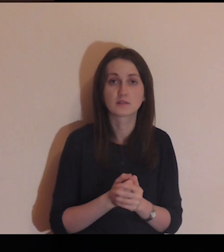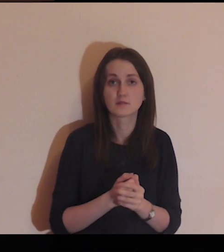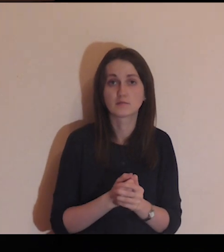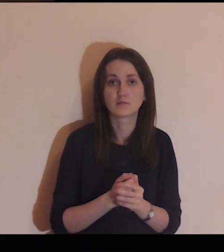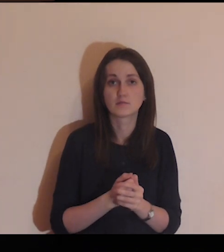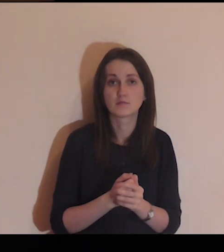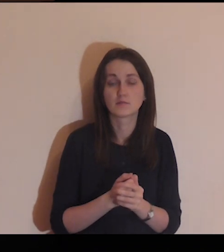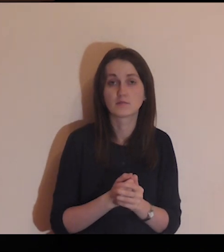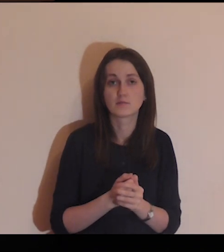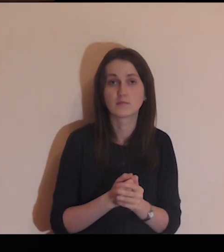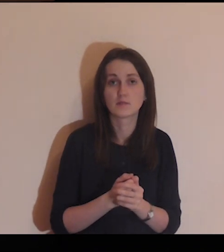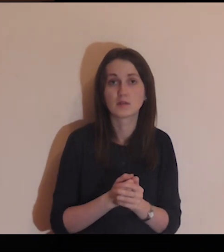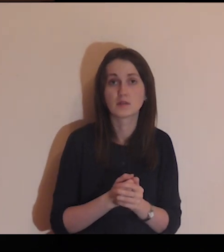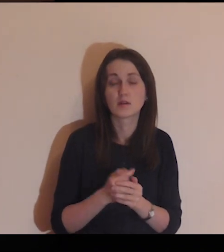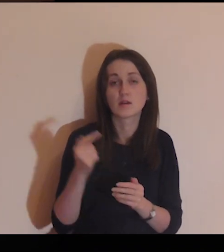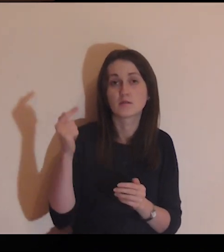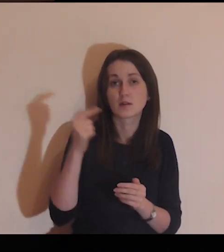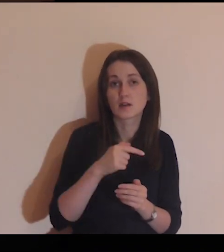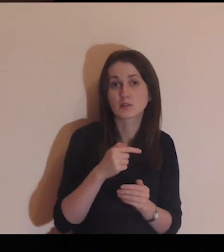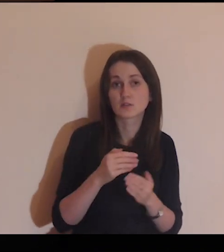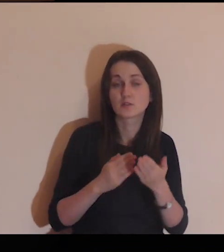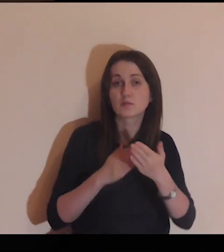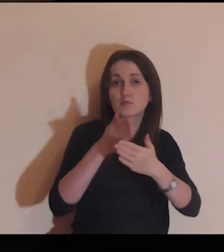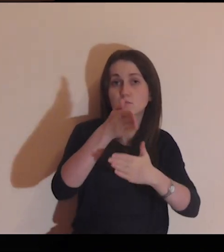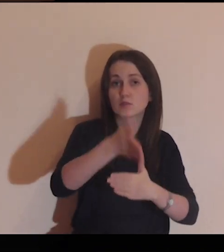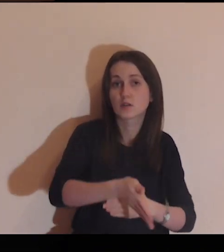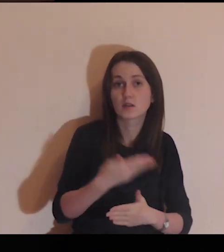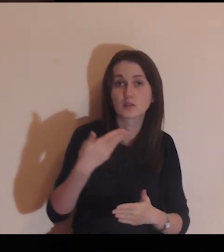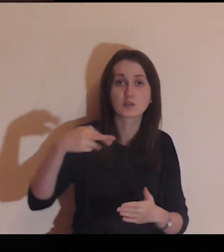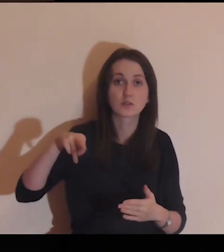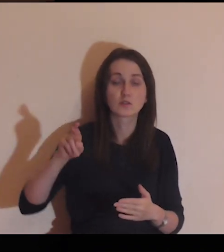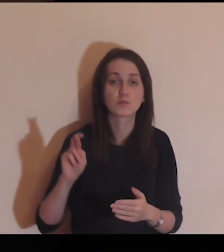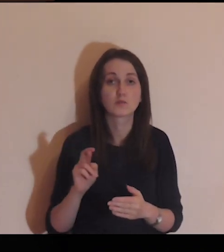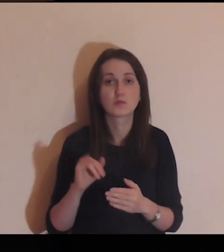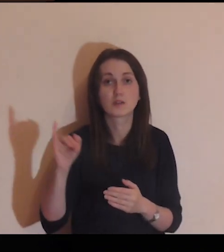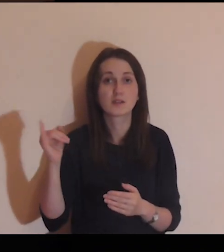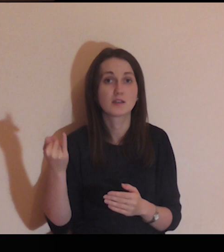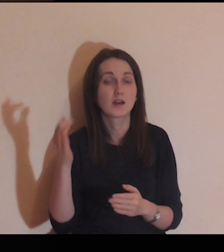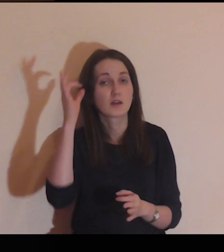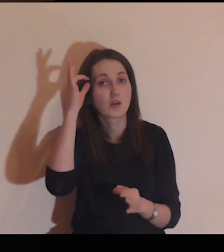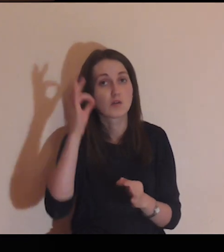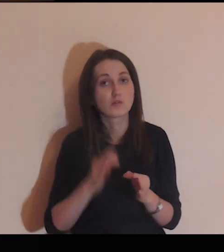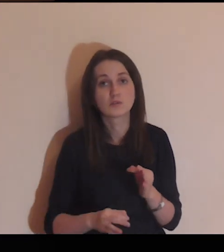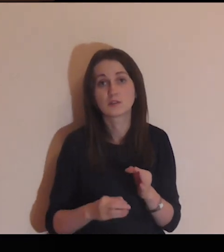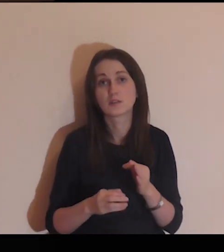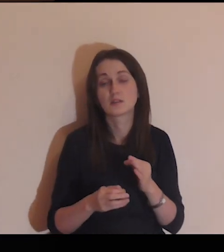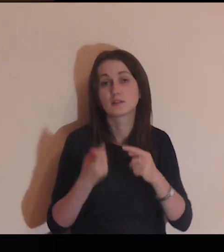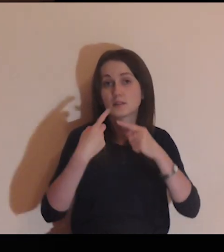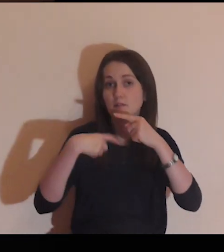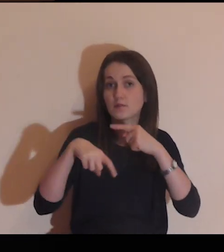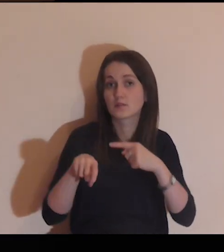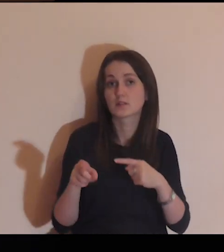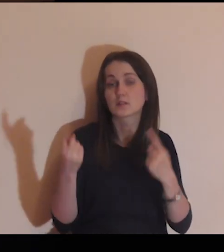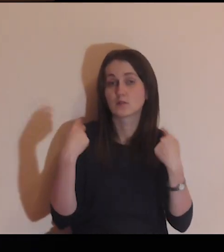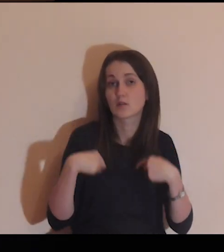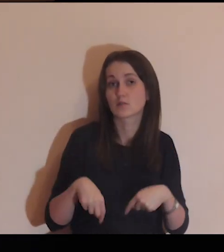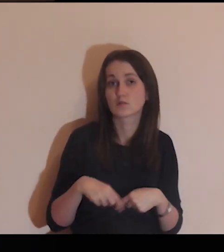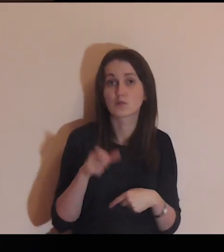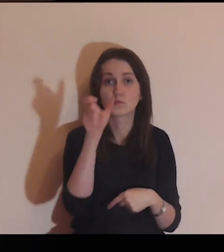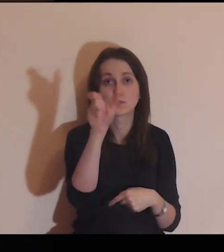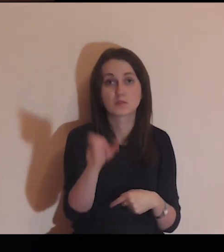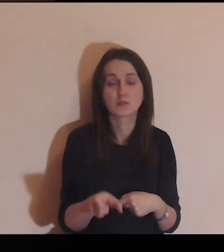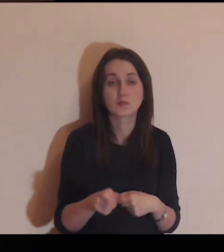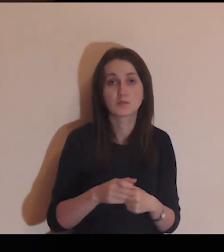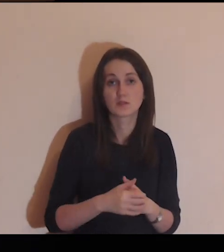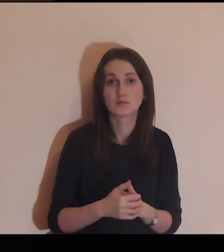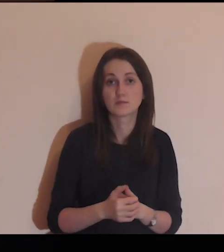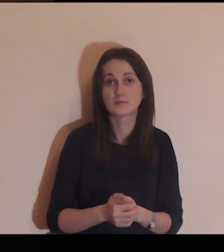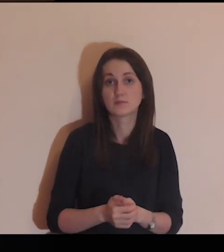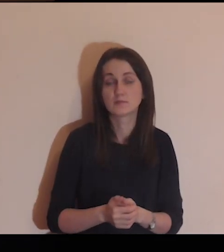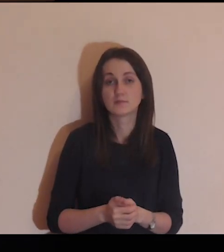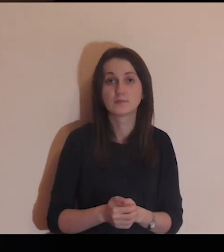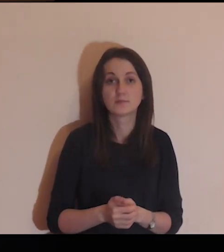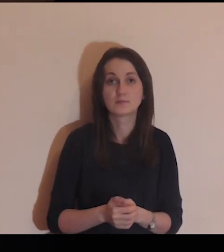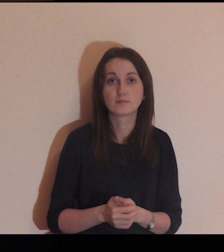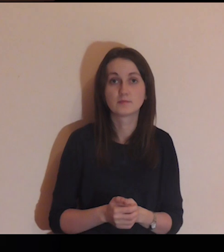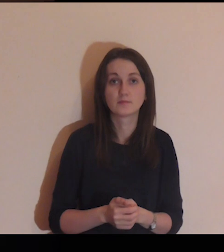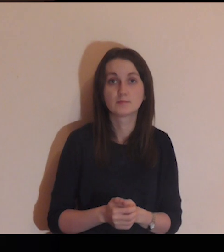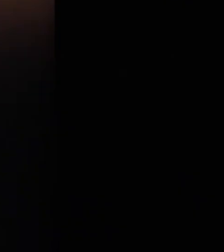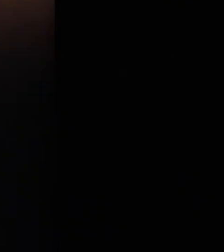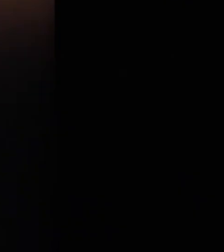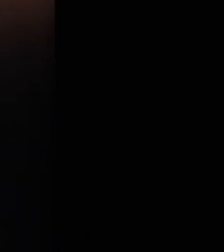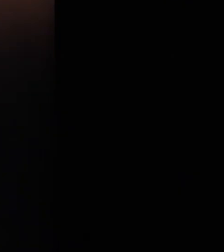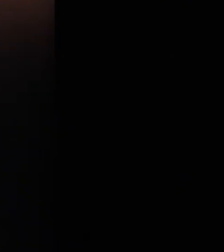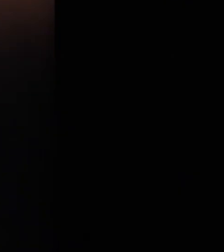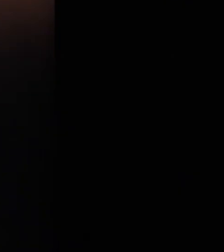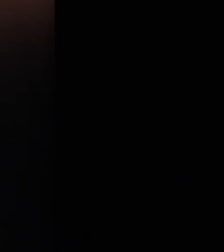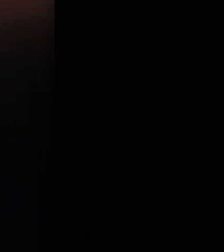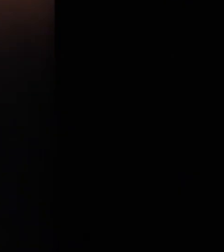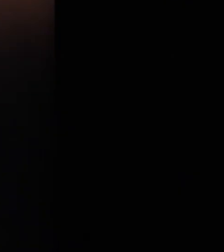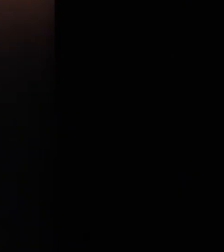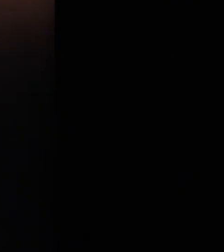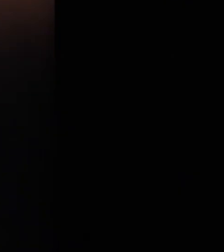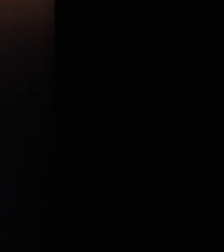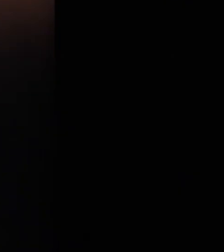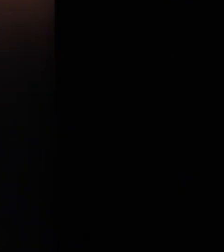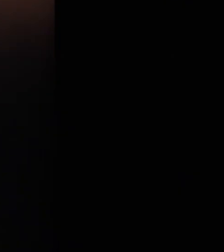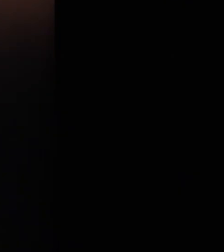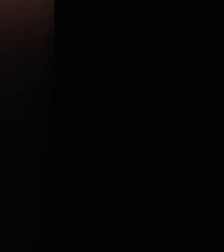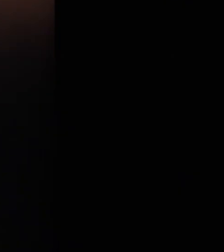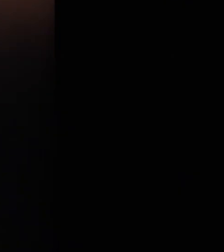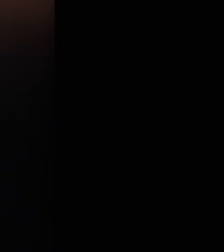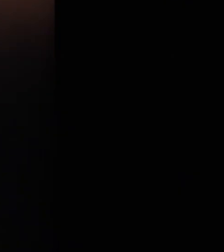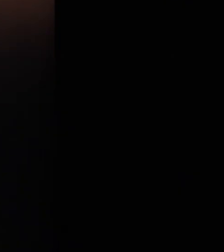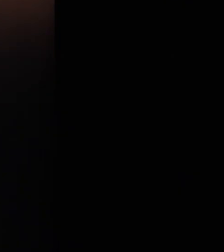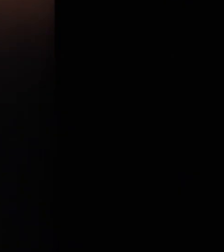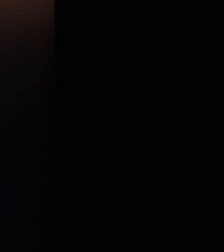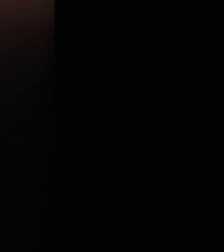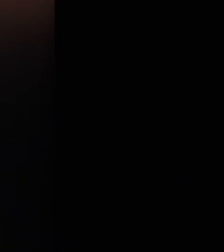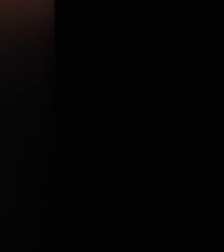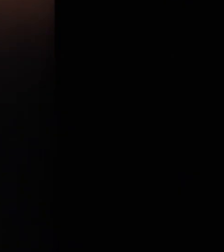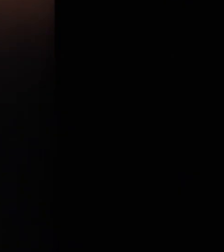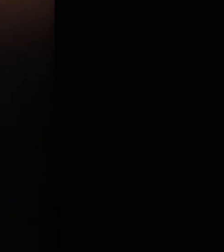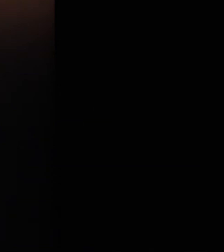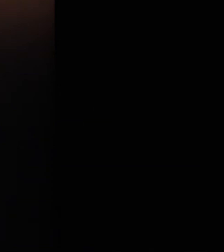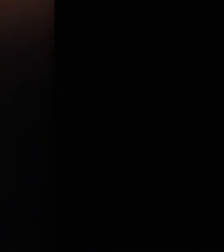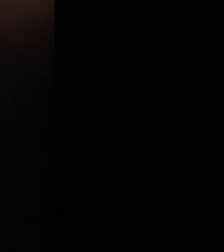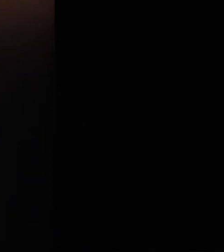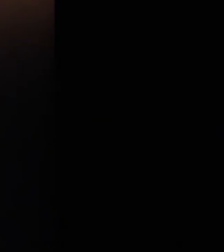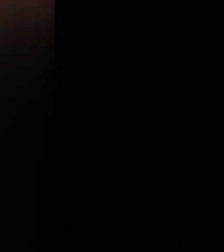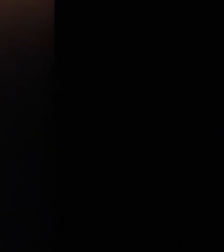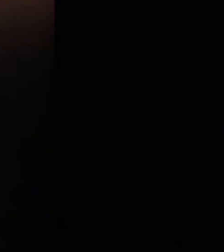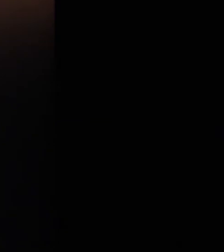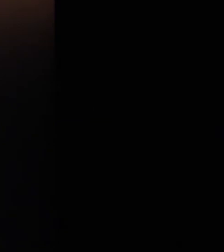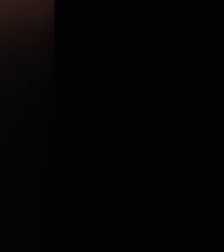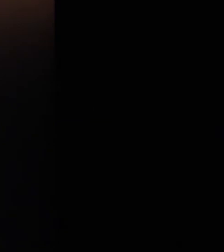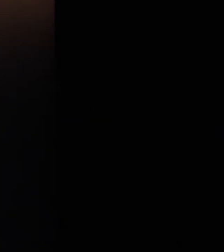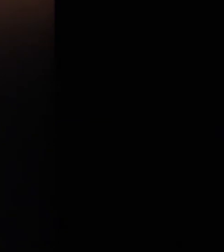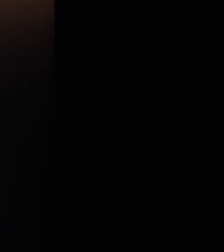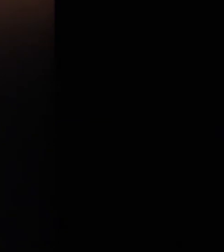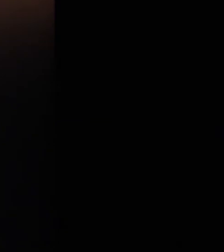W jaki sposób każe ci przekraczać ten mur, do jakich konkretnych osób cię wysyła?